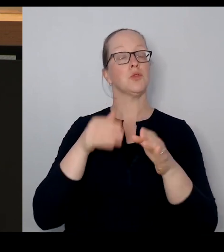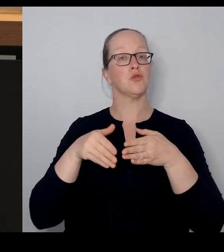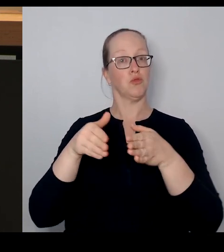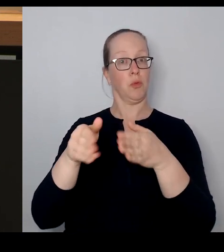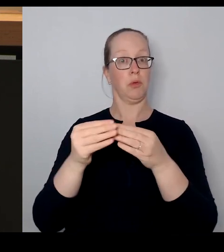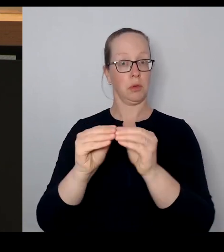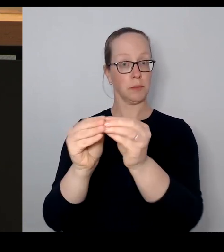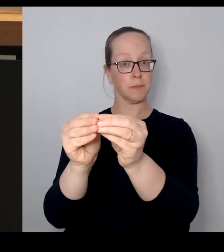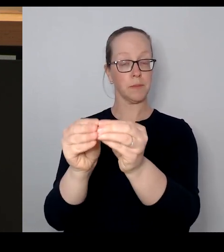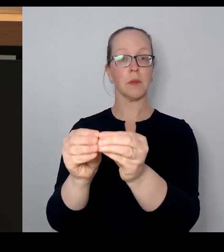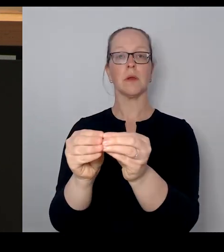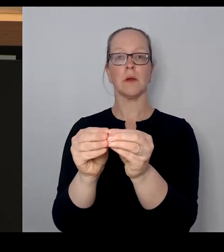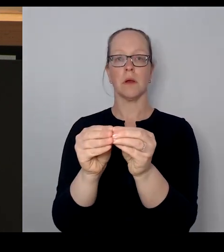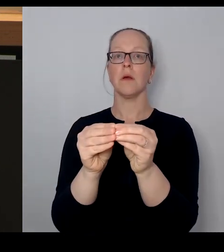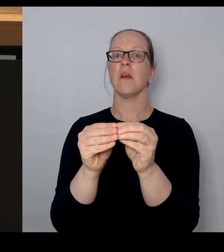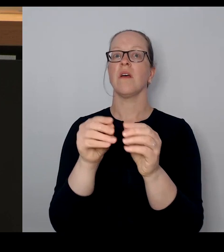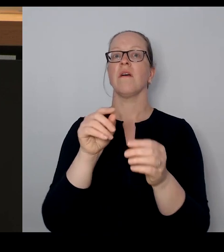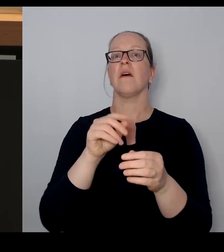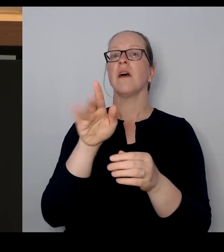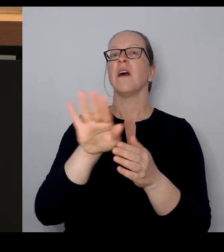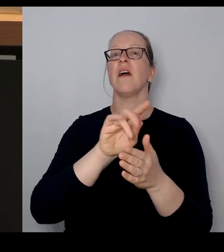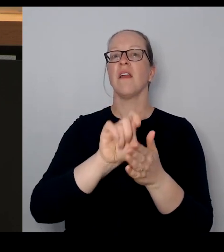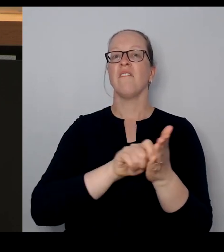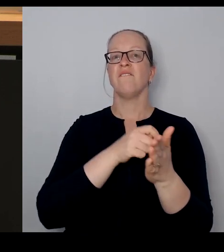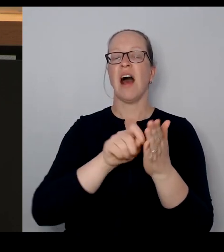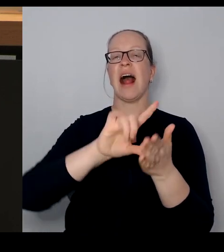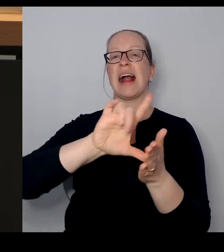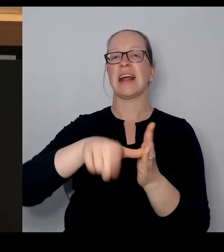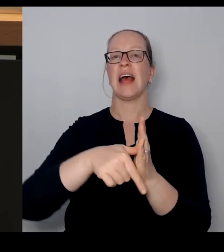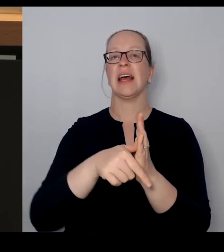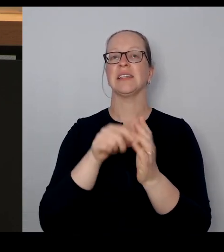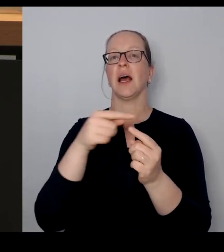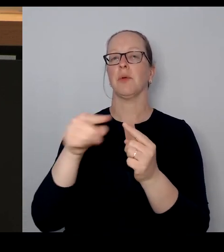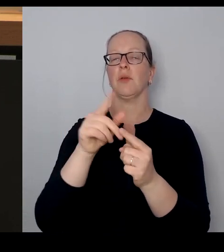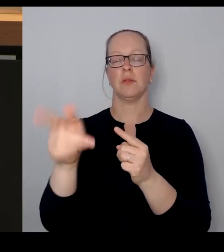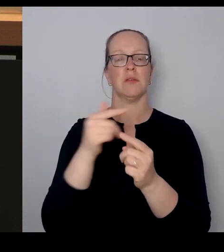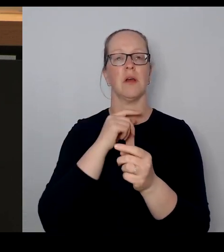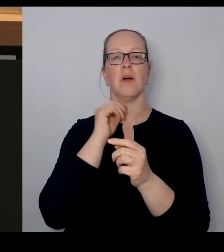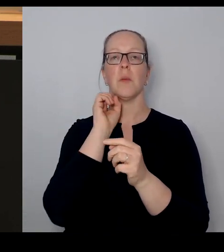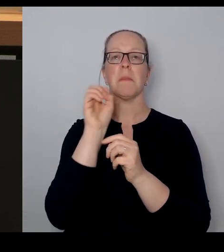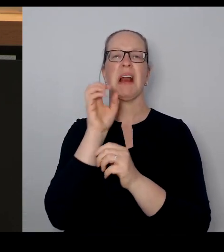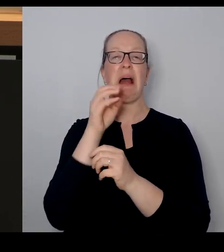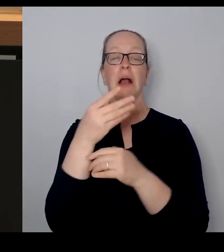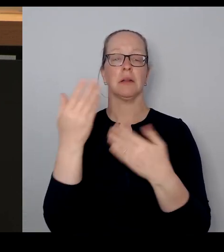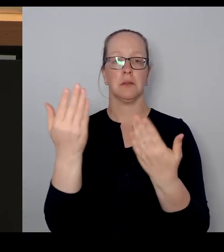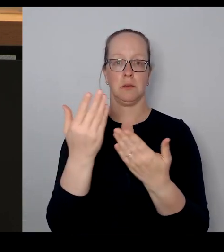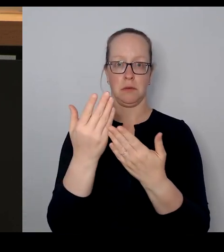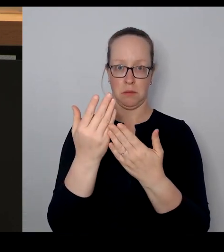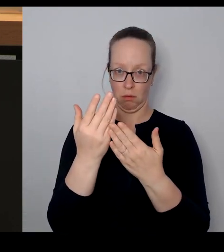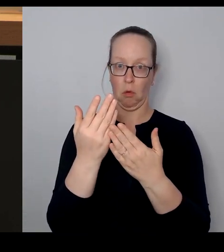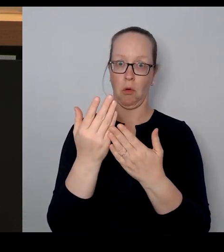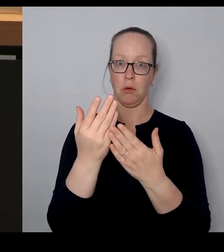Und ganz ehrlich, wenn wir eine Definition von Ausbremsen vom öffentlichen Personennahverkehr brauchen, dann hat Ihre Partei und